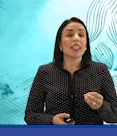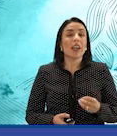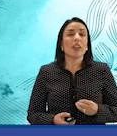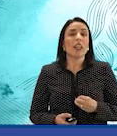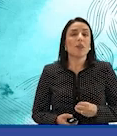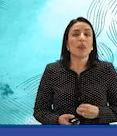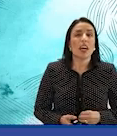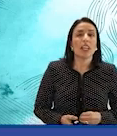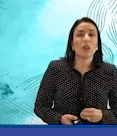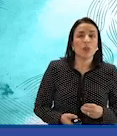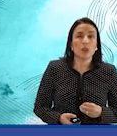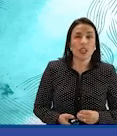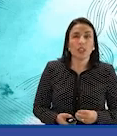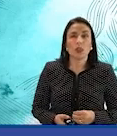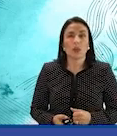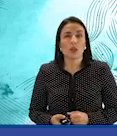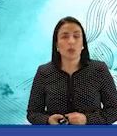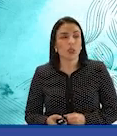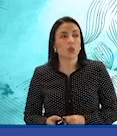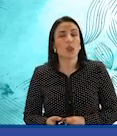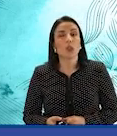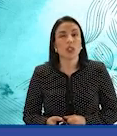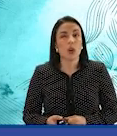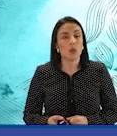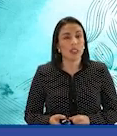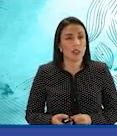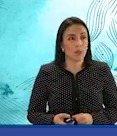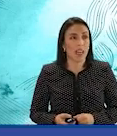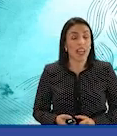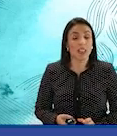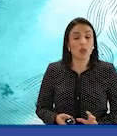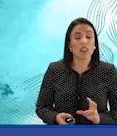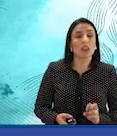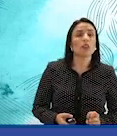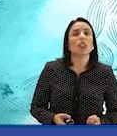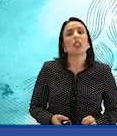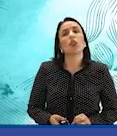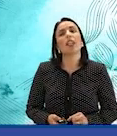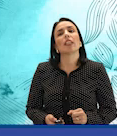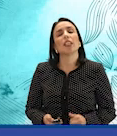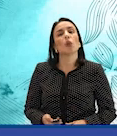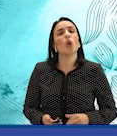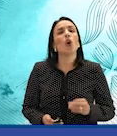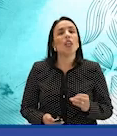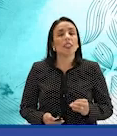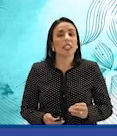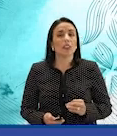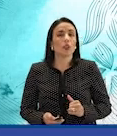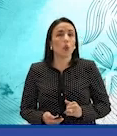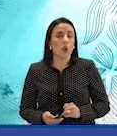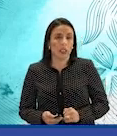debe de enviar el proyecto de presupuesto al Concejo Municipal. Esto está contenido en el artículo 104.